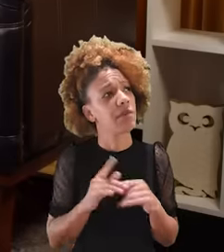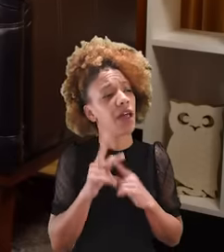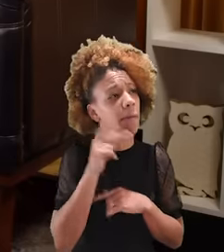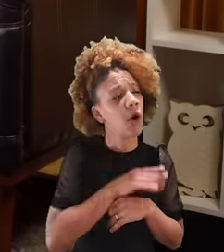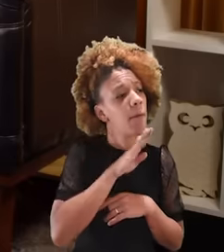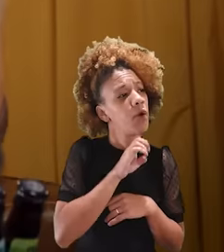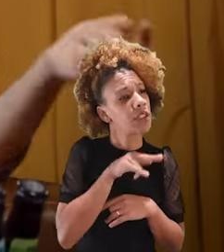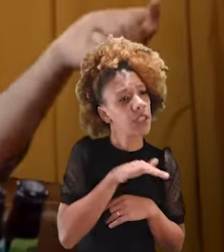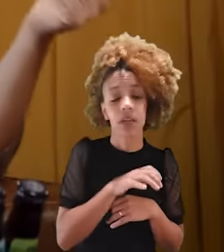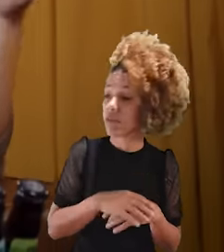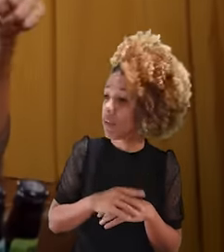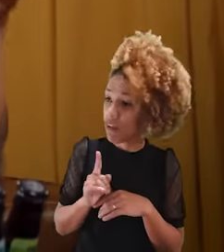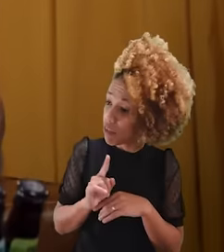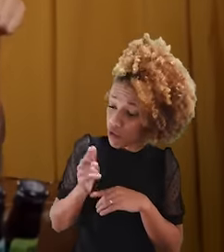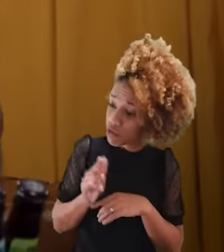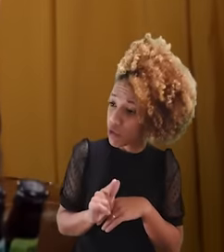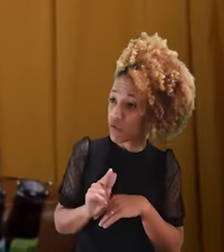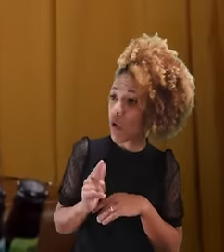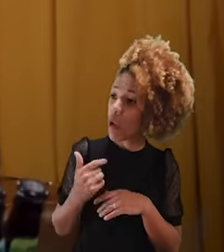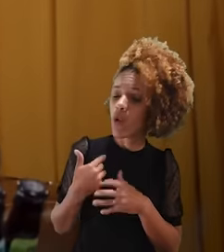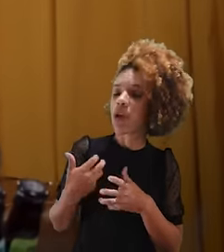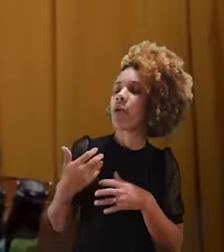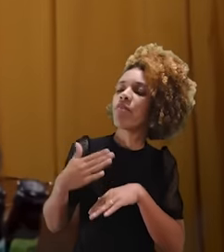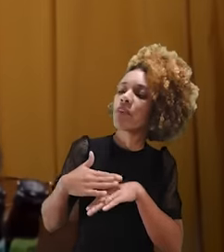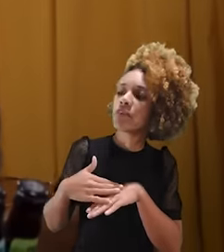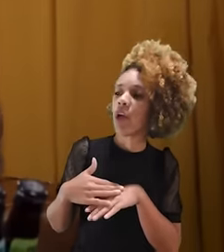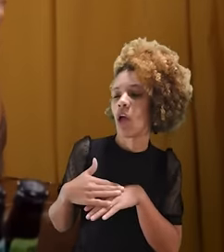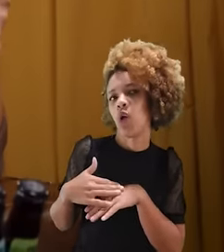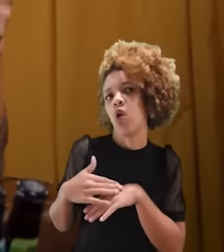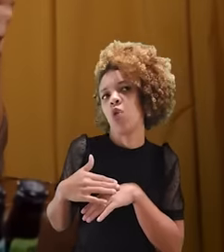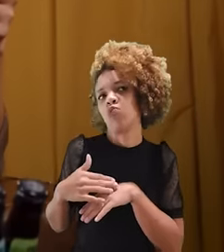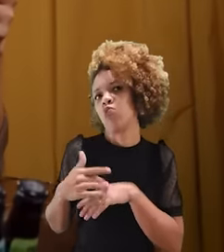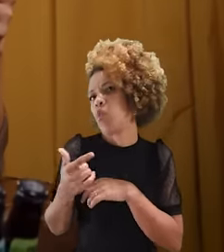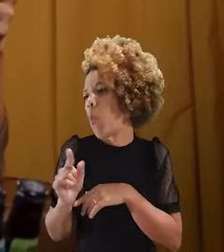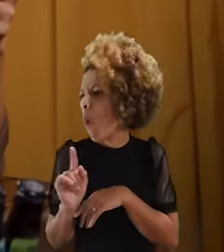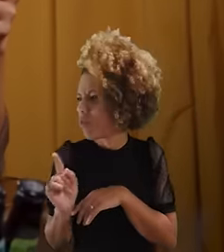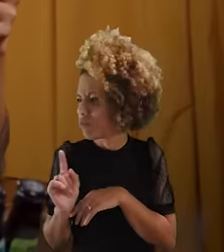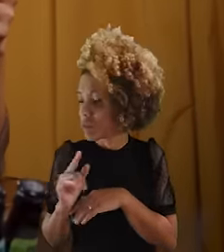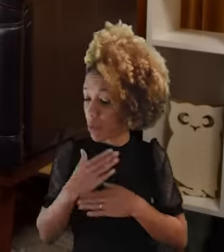eu de novo eu busco o que que eu posso fazer eu nunca acho que a solução tá no outro tá então eu